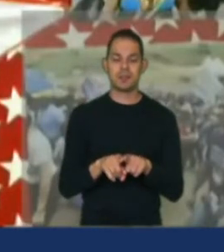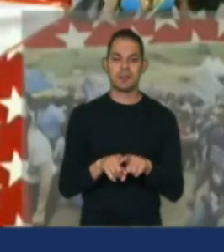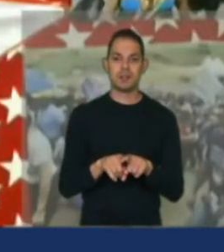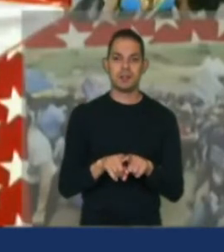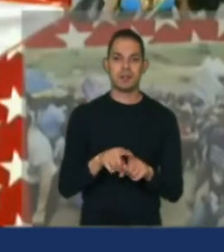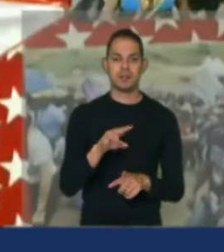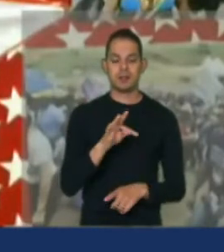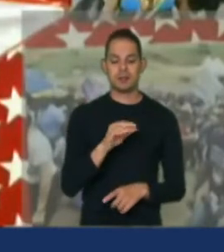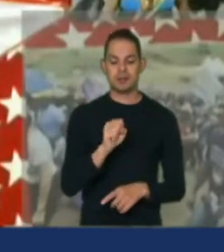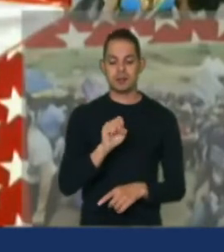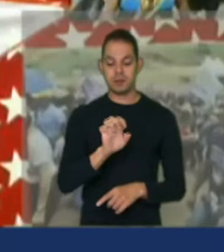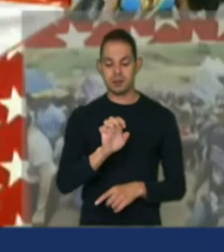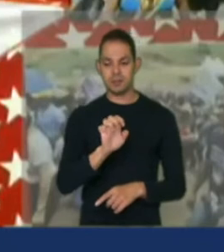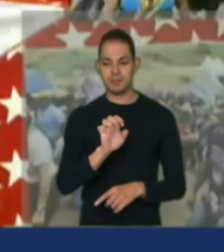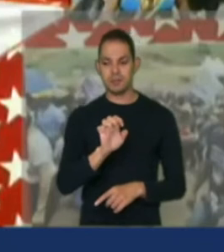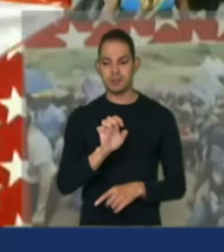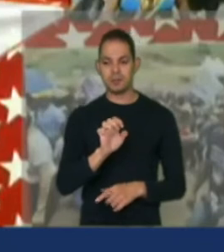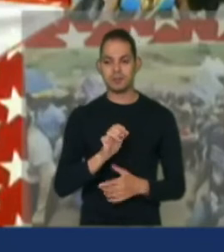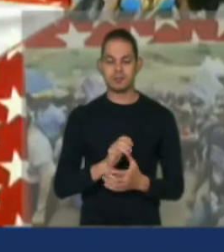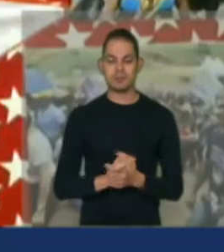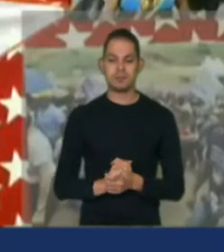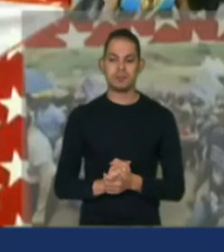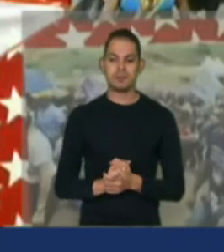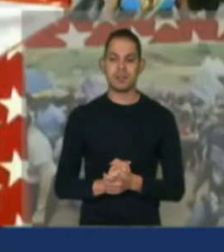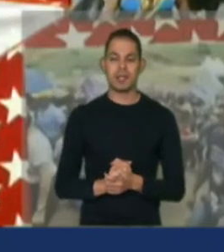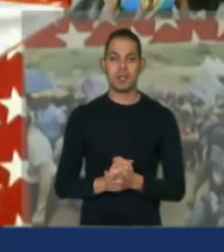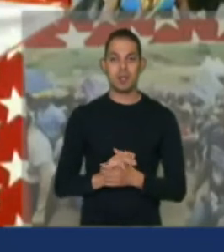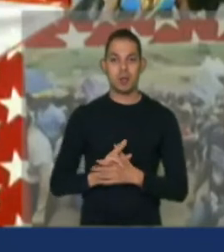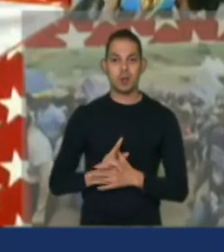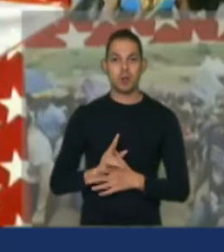FEDERAL E O SUPERIOR TRIBUNAL ELEITORAL SE POSICIONAREM DE FORMA JURÍDICA CONTRA OS